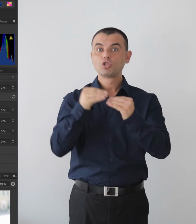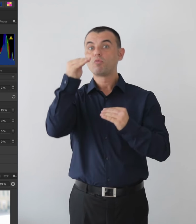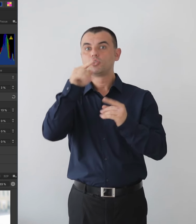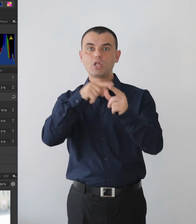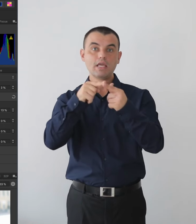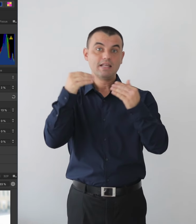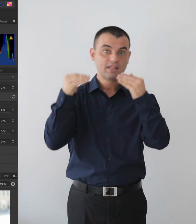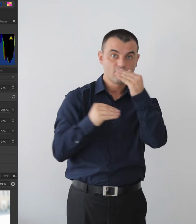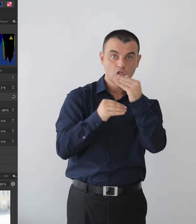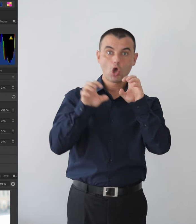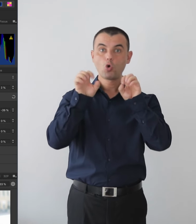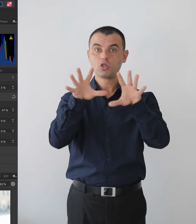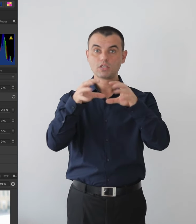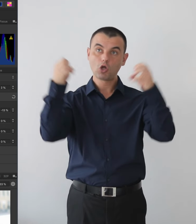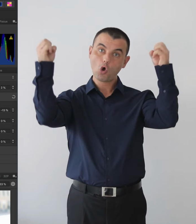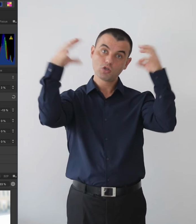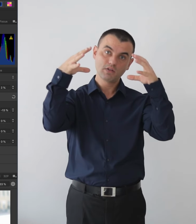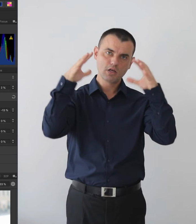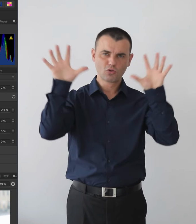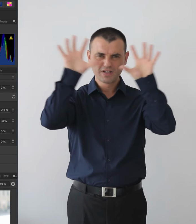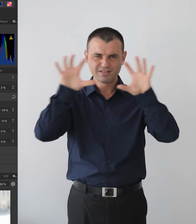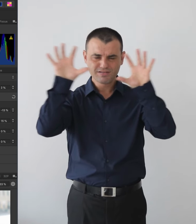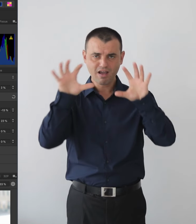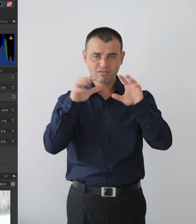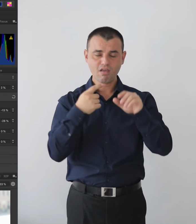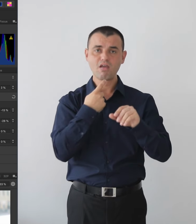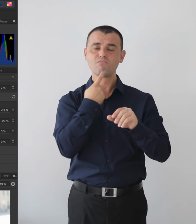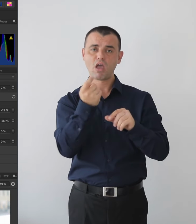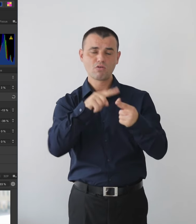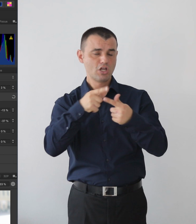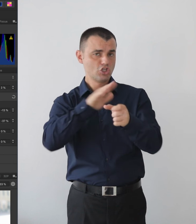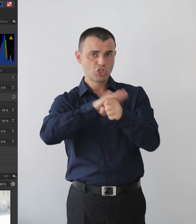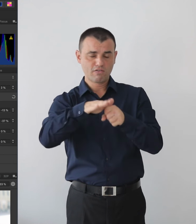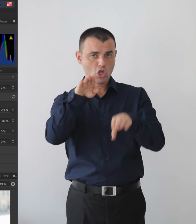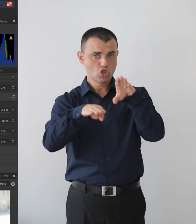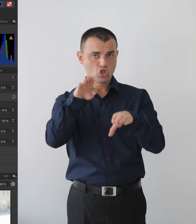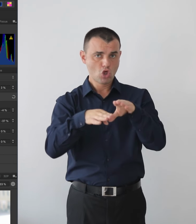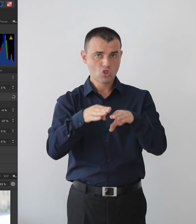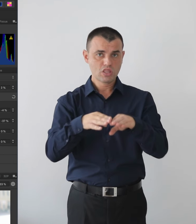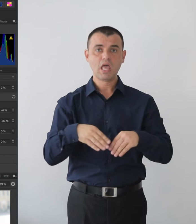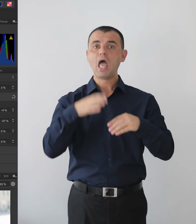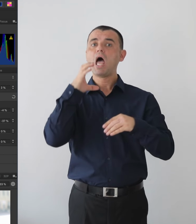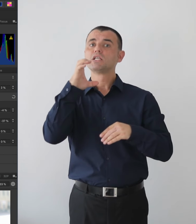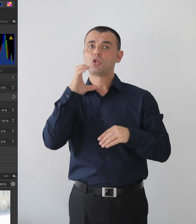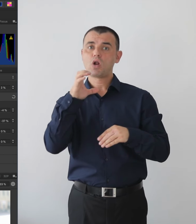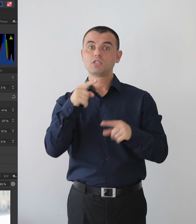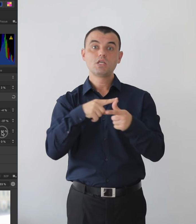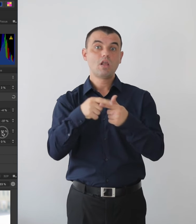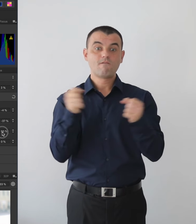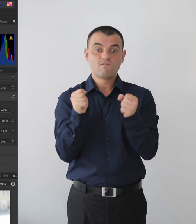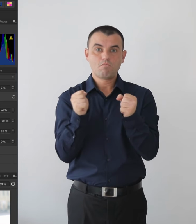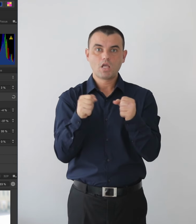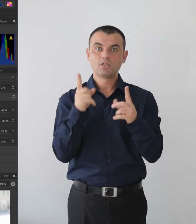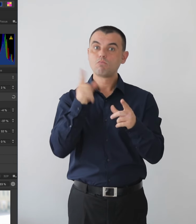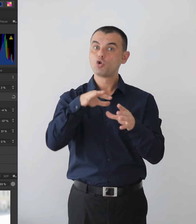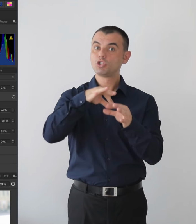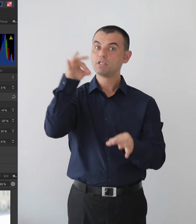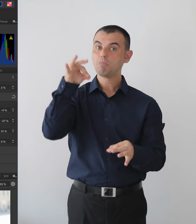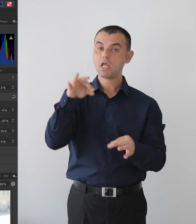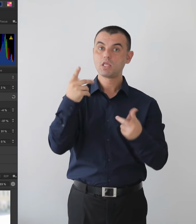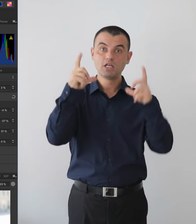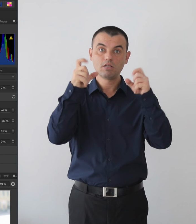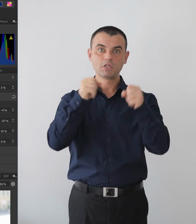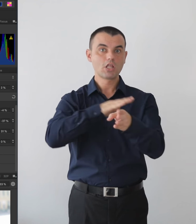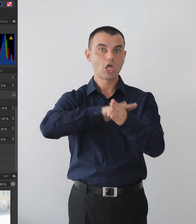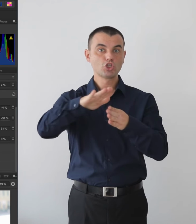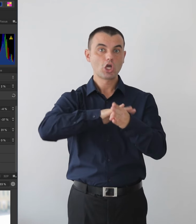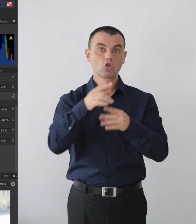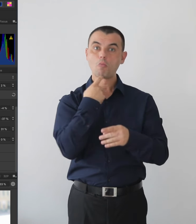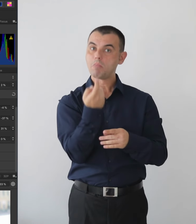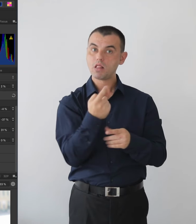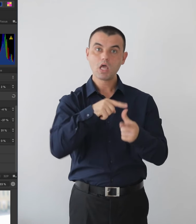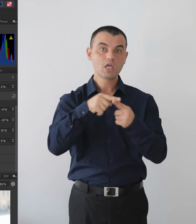Може да увеличавате или намаляте контраст, светлината и сенките, черно-белите тонове